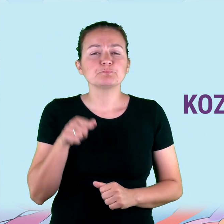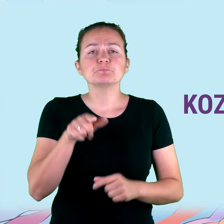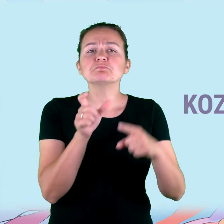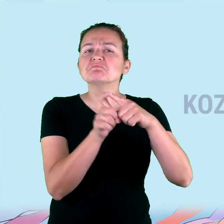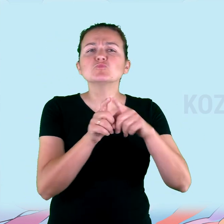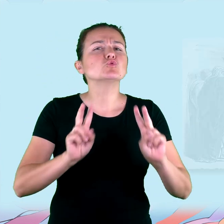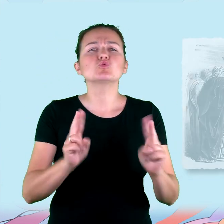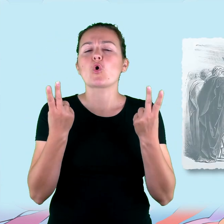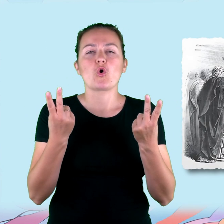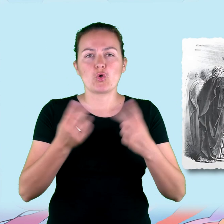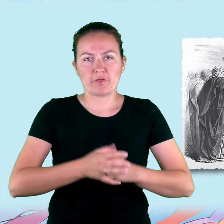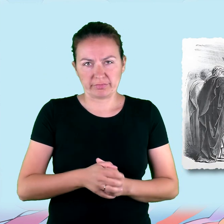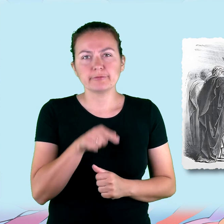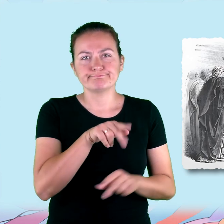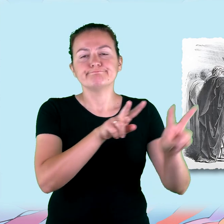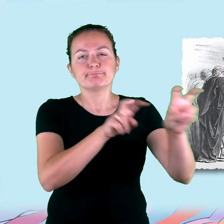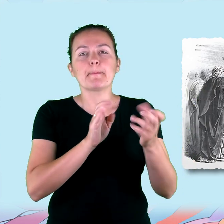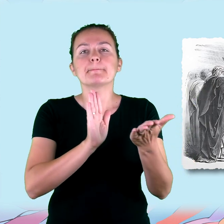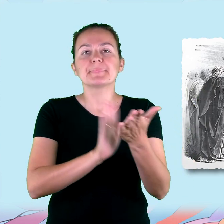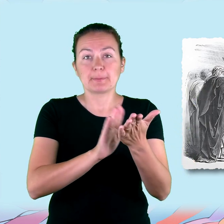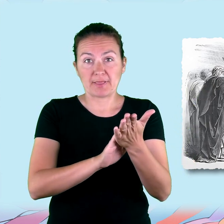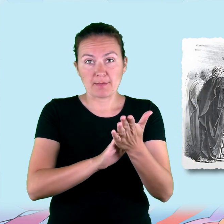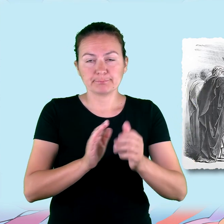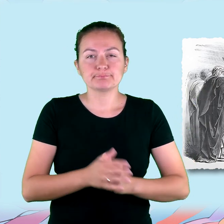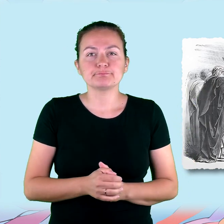Pochodzenie: Kozioł ofiarny pochodzi z Biblii.